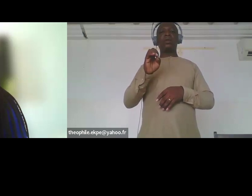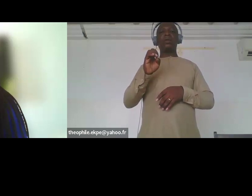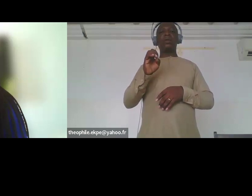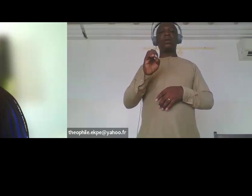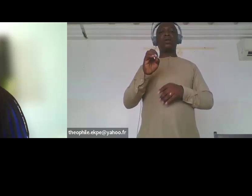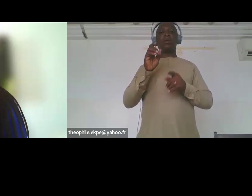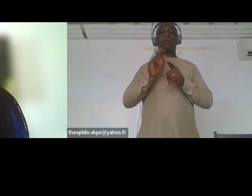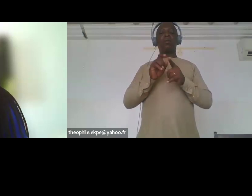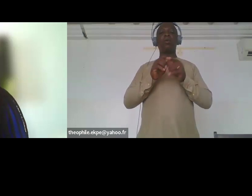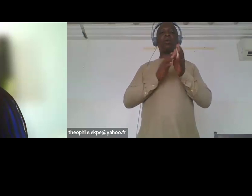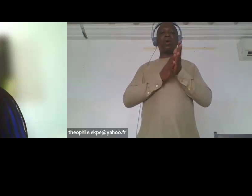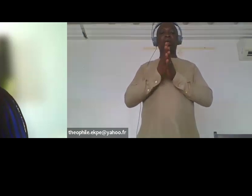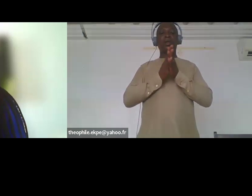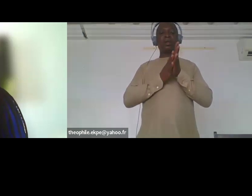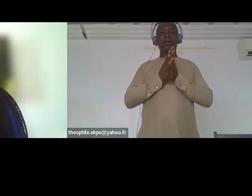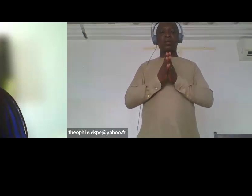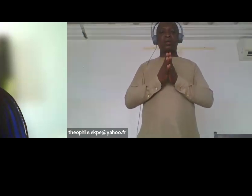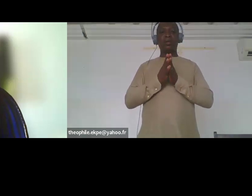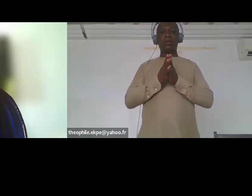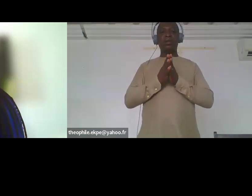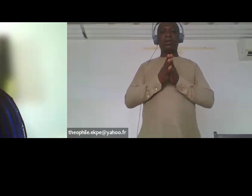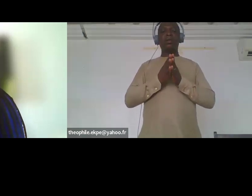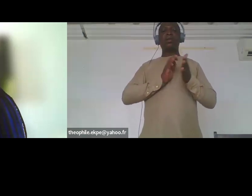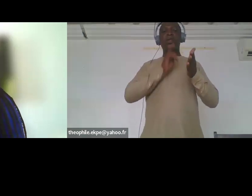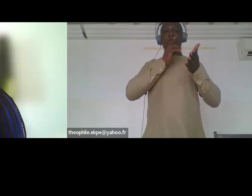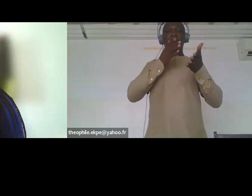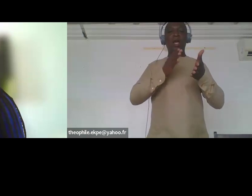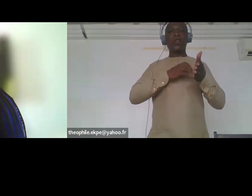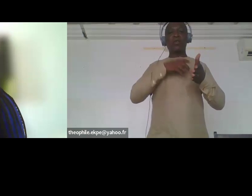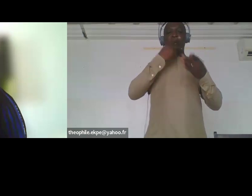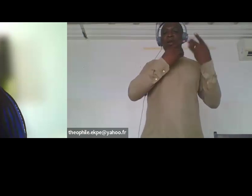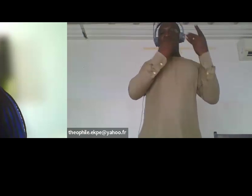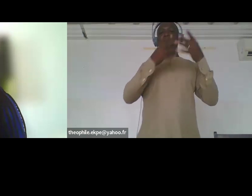monde voilà je suis là et je vous parle depuis New York comme l'a si bien dit